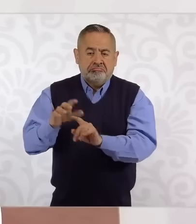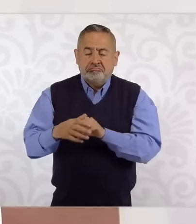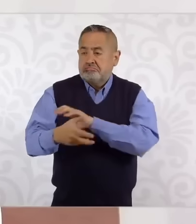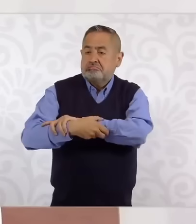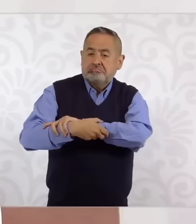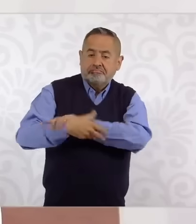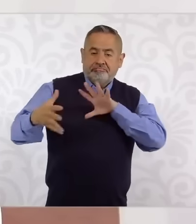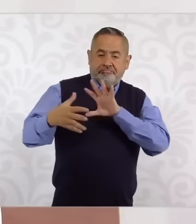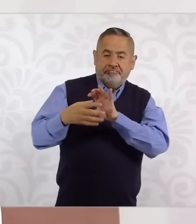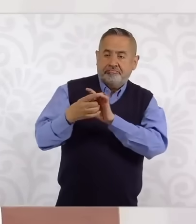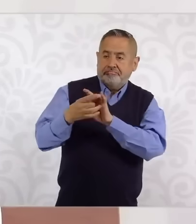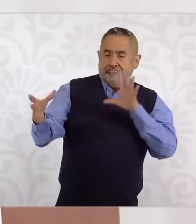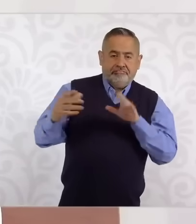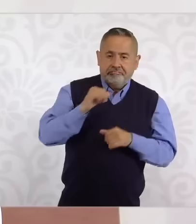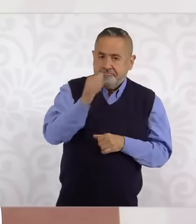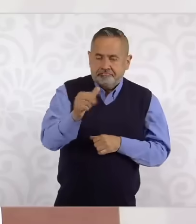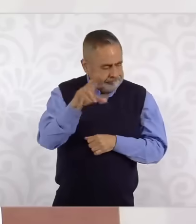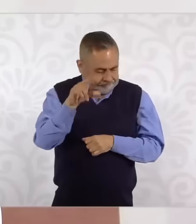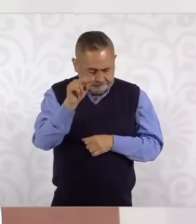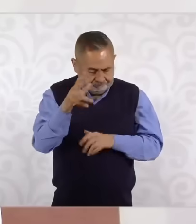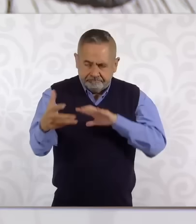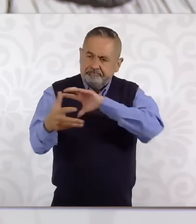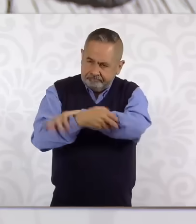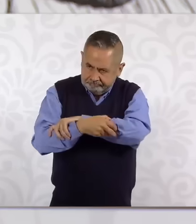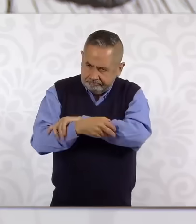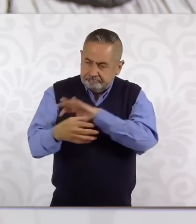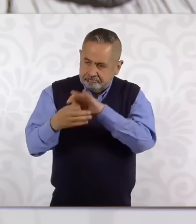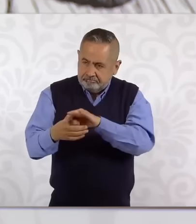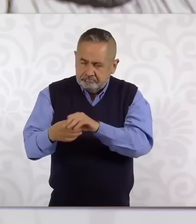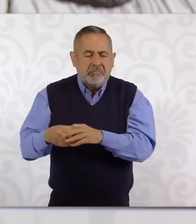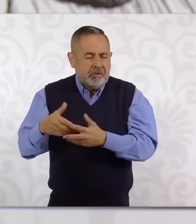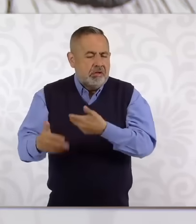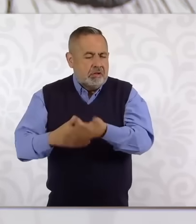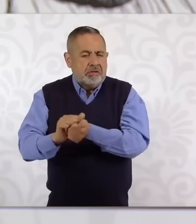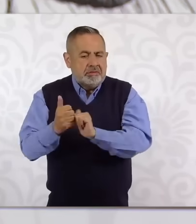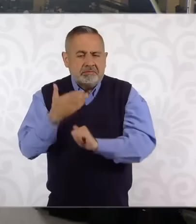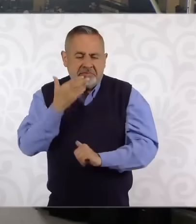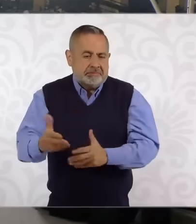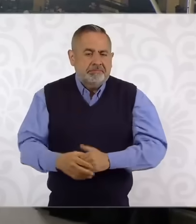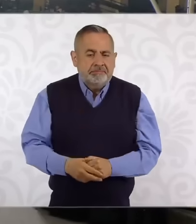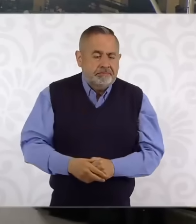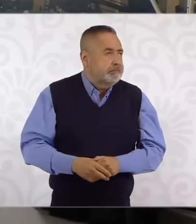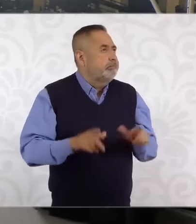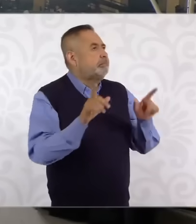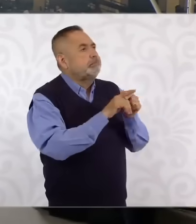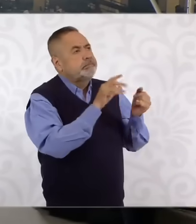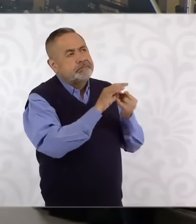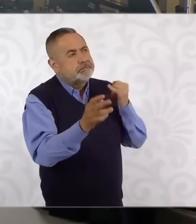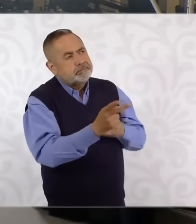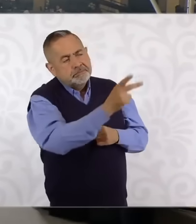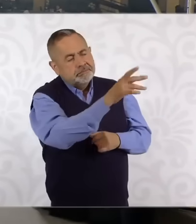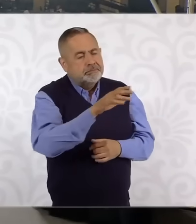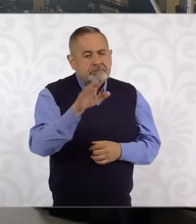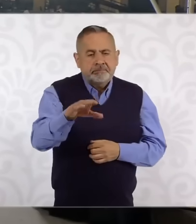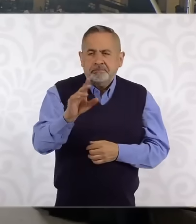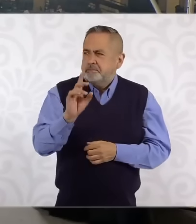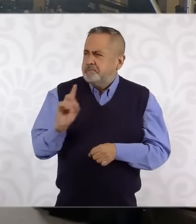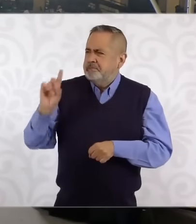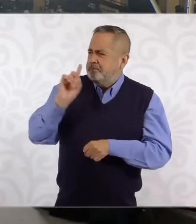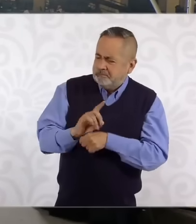del pueblo, todo va a ir bien. Presidenta. Por último, eh el día que aquí estuvo el general